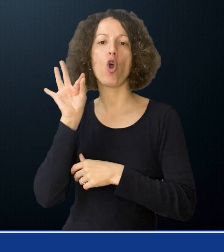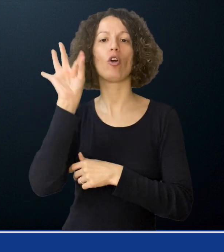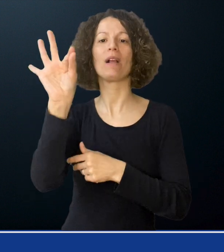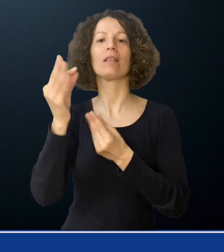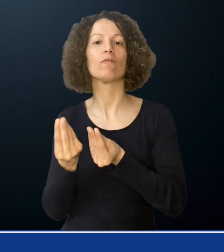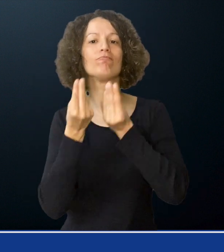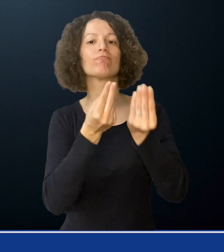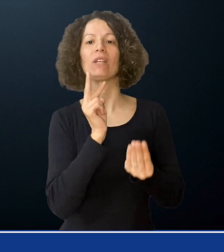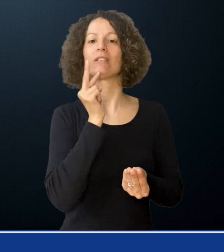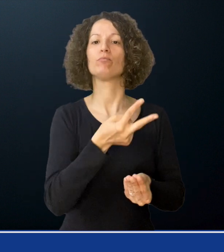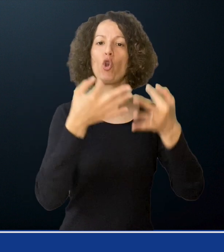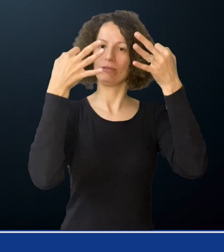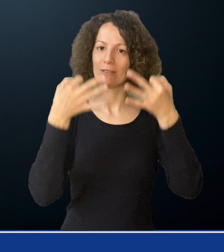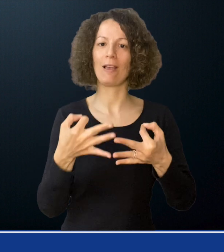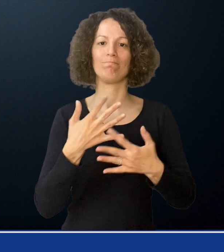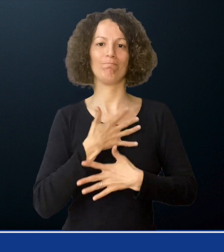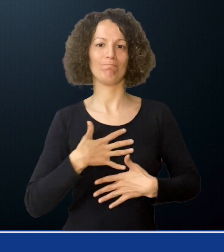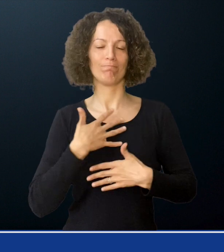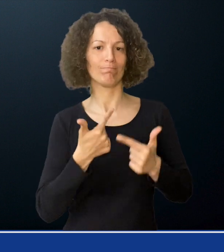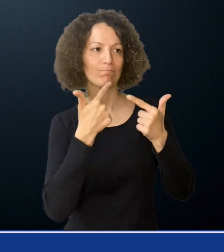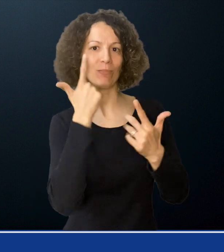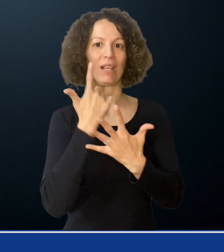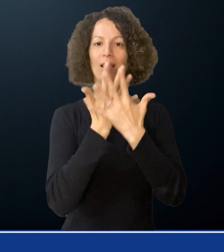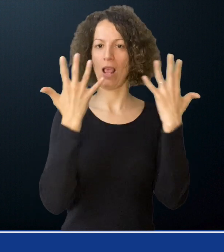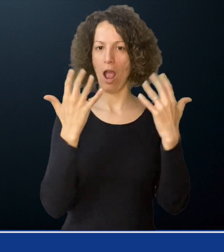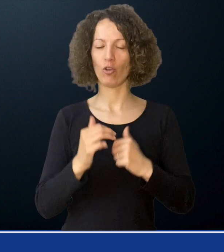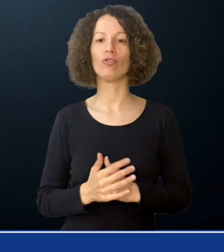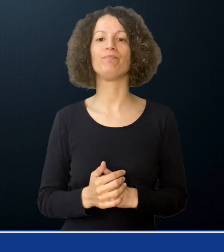così da offrire all’ENS e ai Sordi italiana una risposta esaustiva.